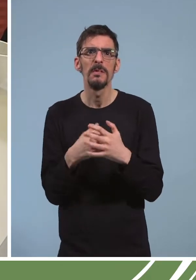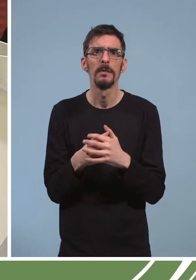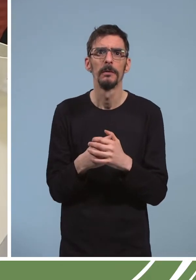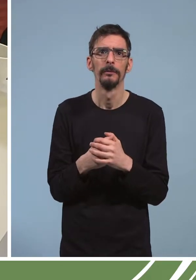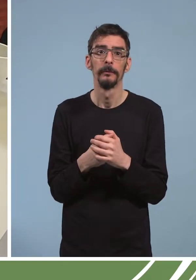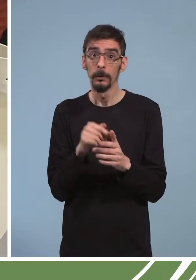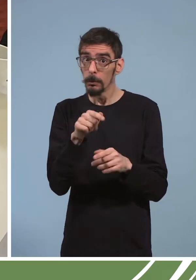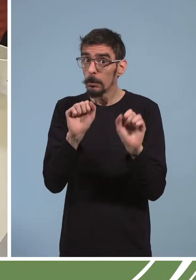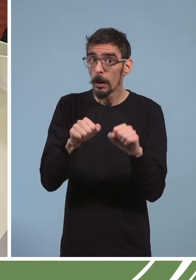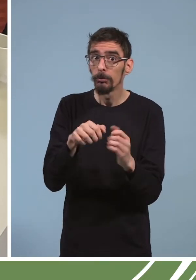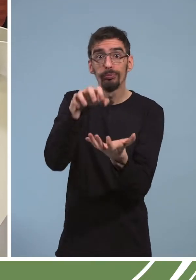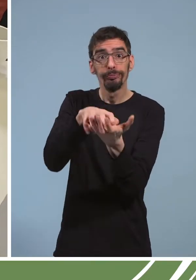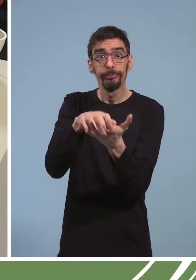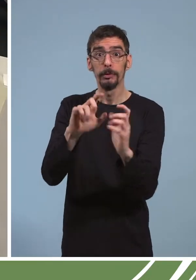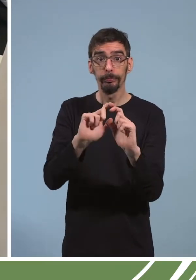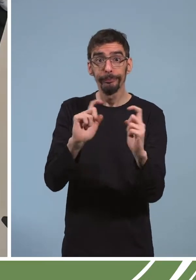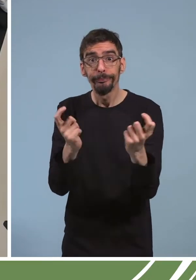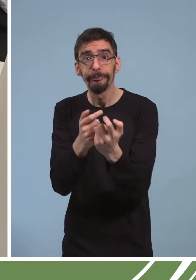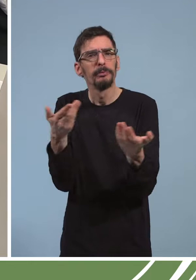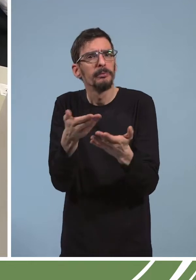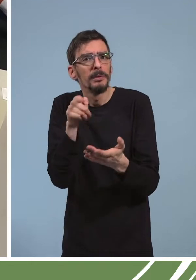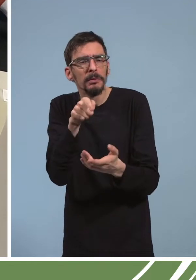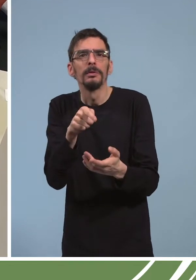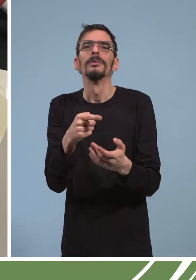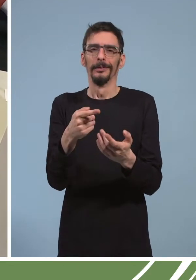Du kannst auch neue Güter einführen, z.B. einen guten Kuchen.